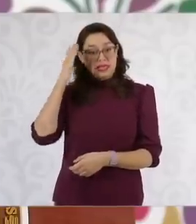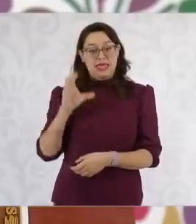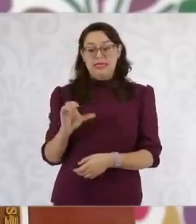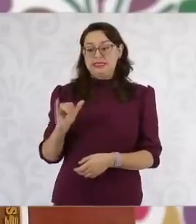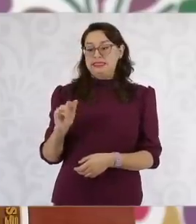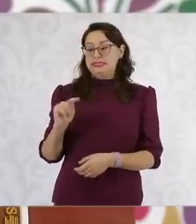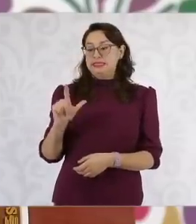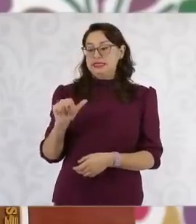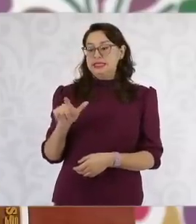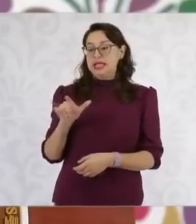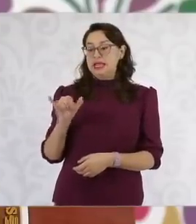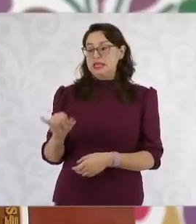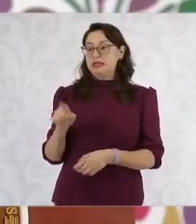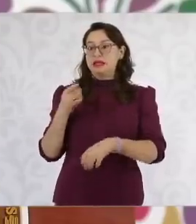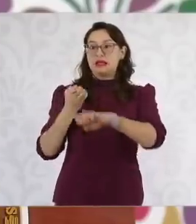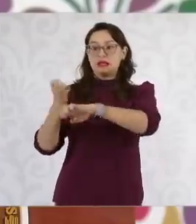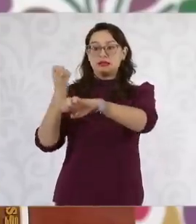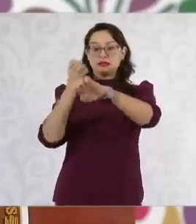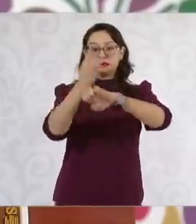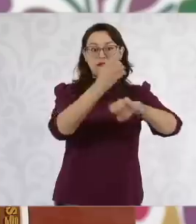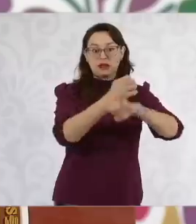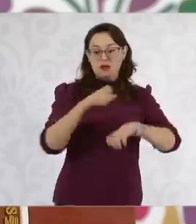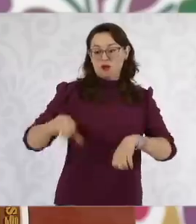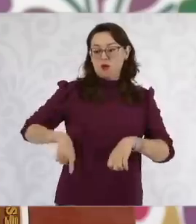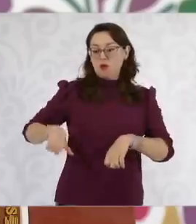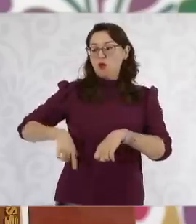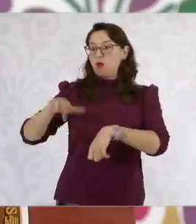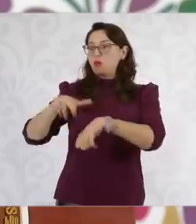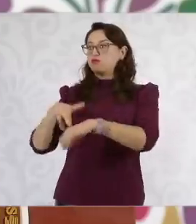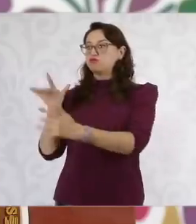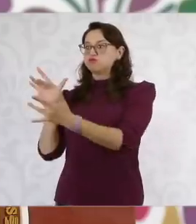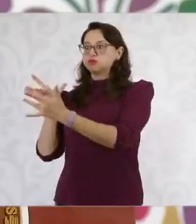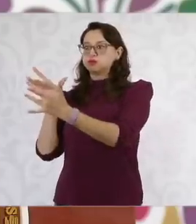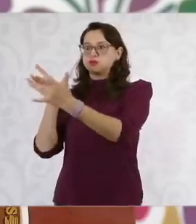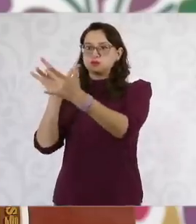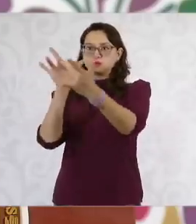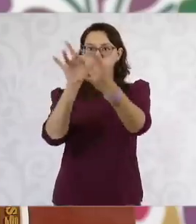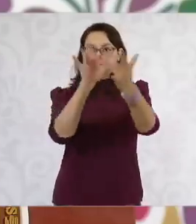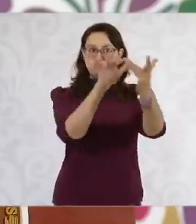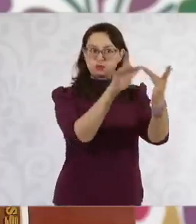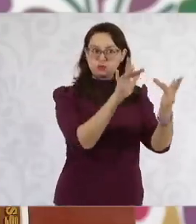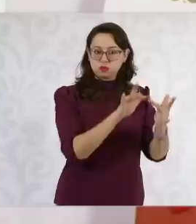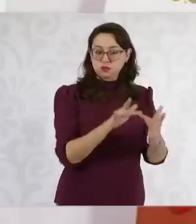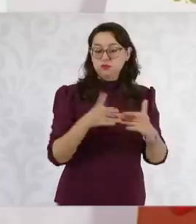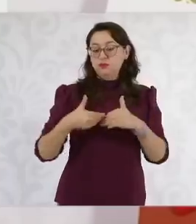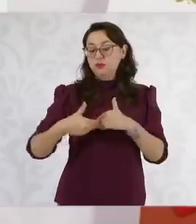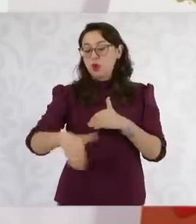la estrategia que fue aprobada a partir de las modificaciones jurídicas en la Constitución